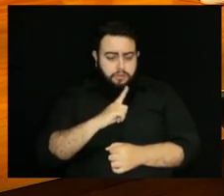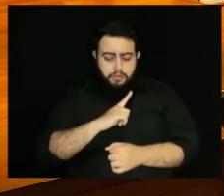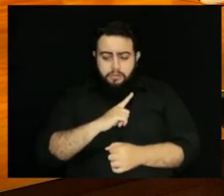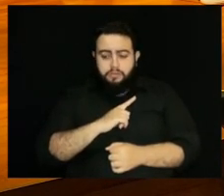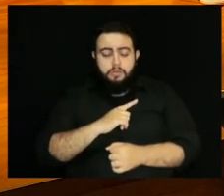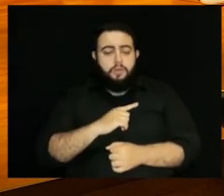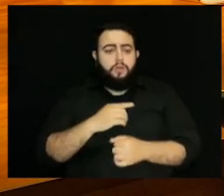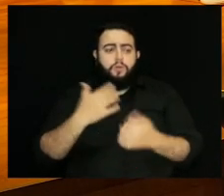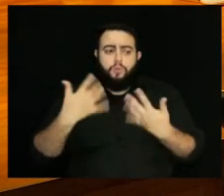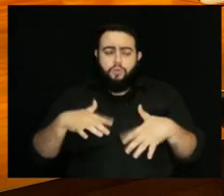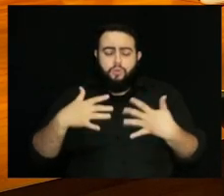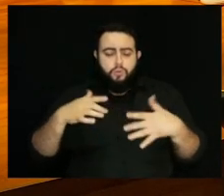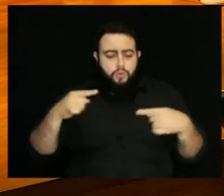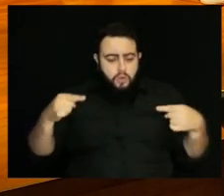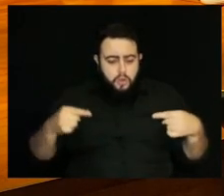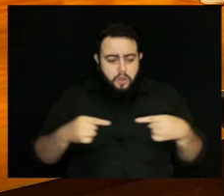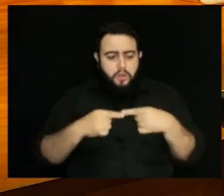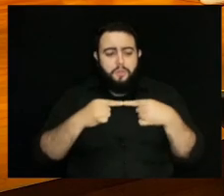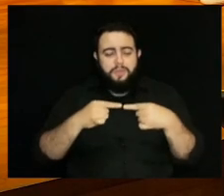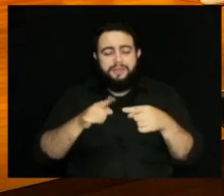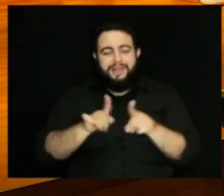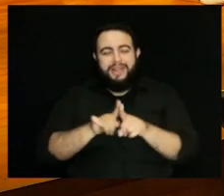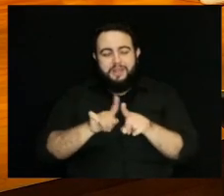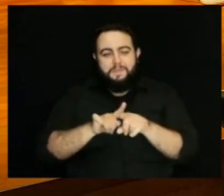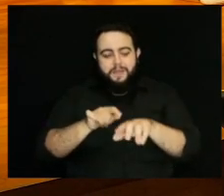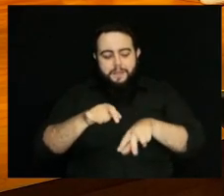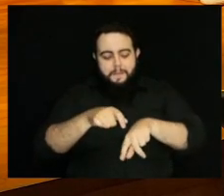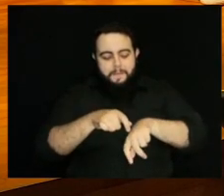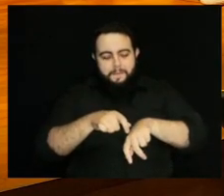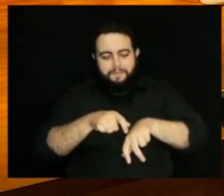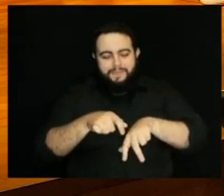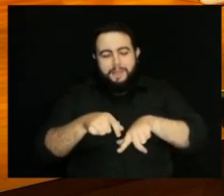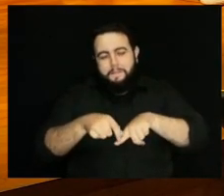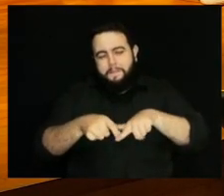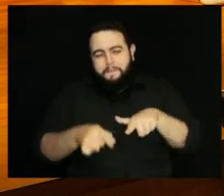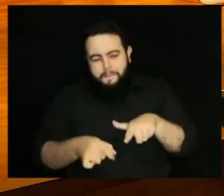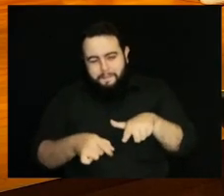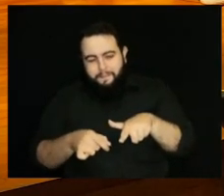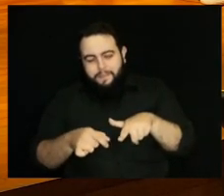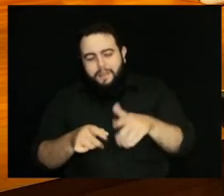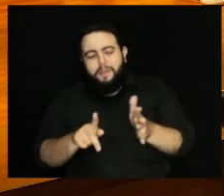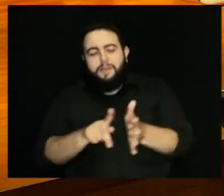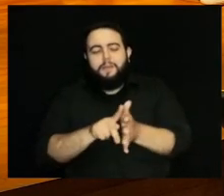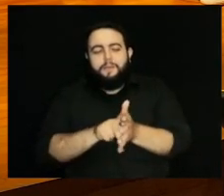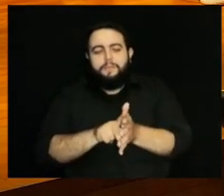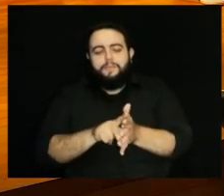o Band-Aid no calcanhar, dois para lá, dois para cá, é um método do doutor dos bichos de